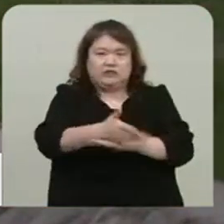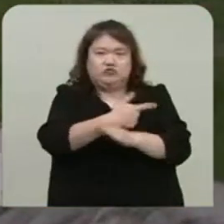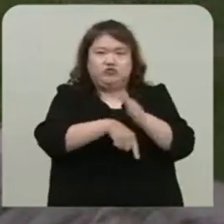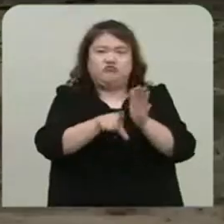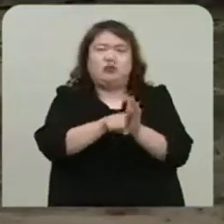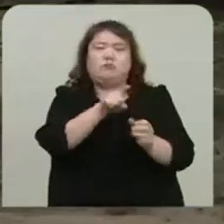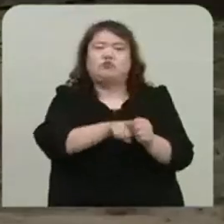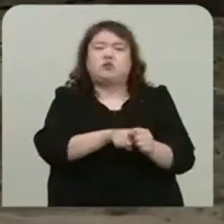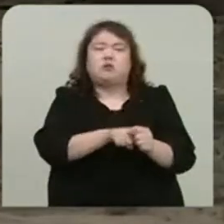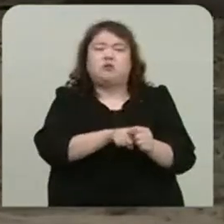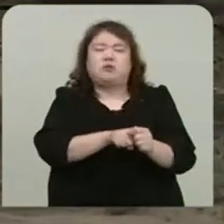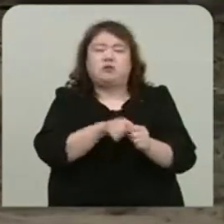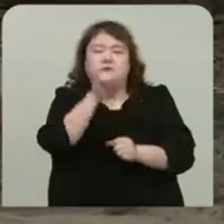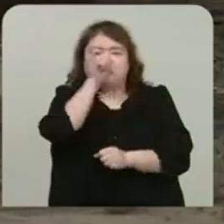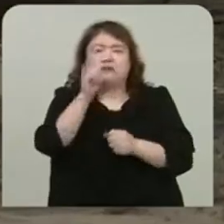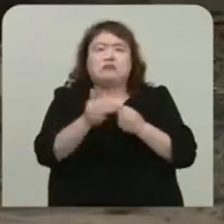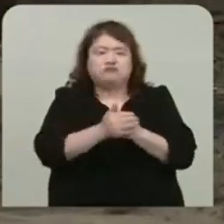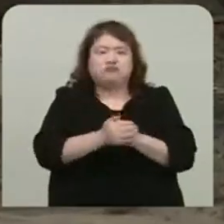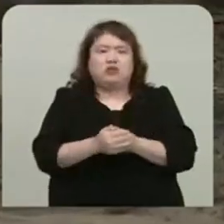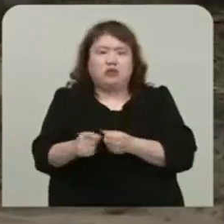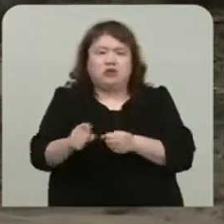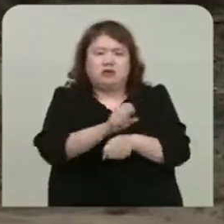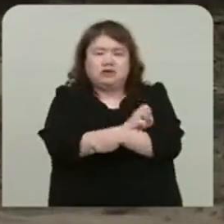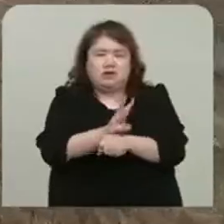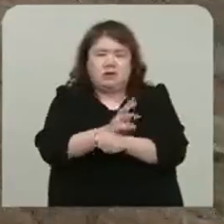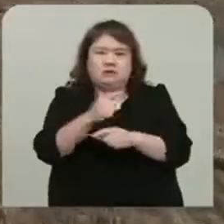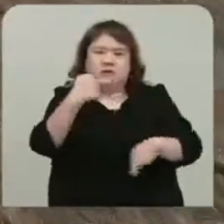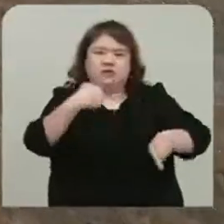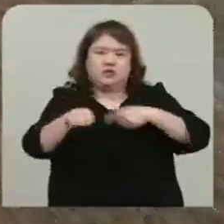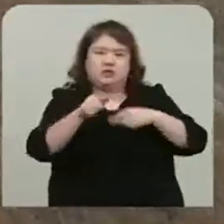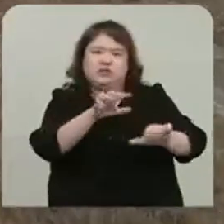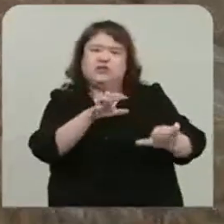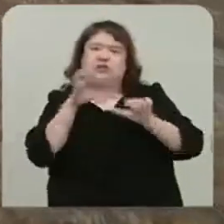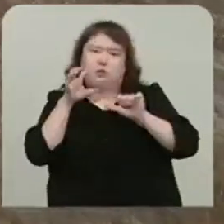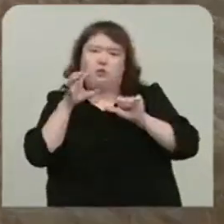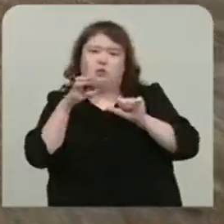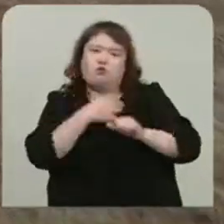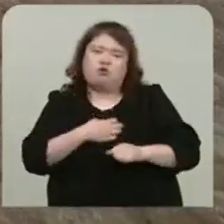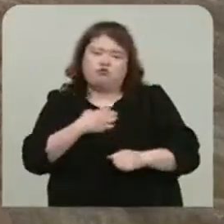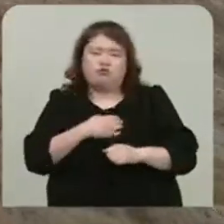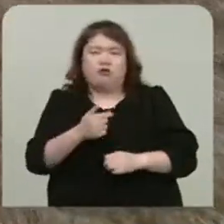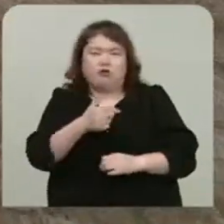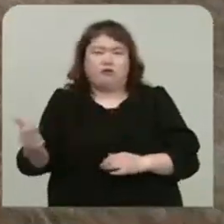할 개연성도 있어 새만금이 정치적 희생양이 될 우려를 더 키우고 있습니다.